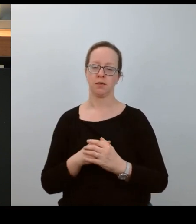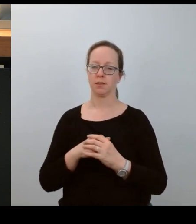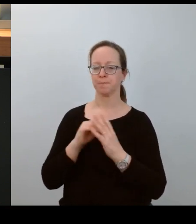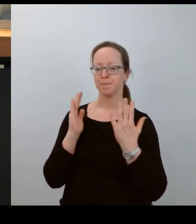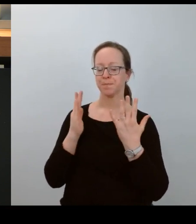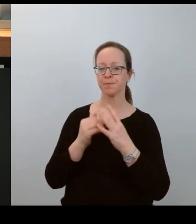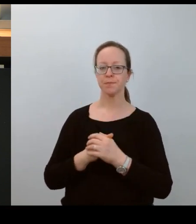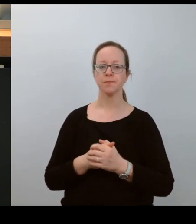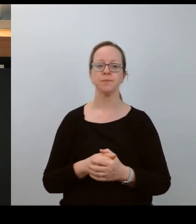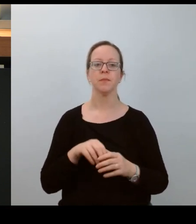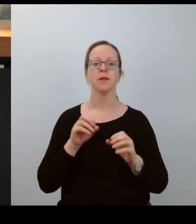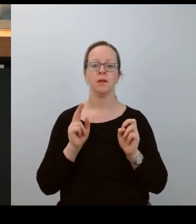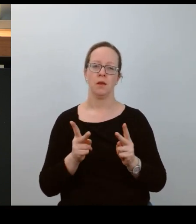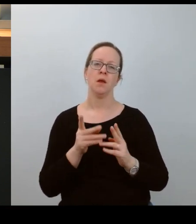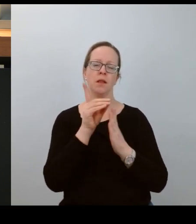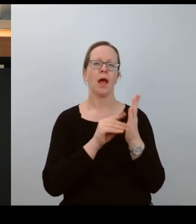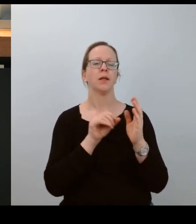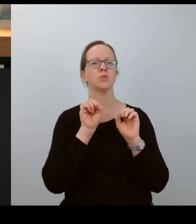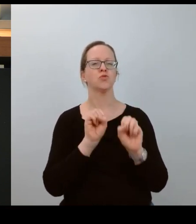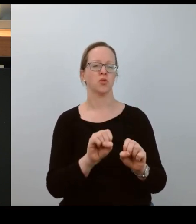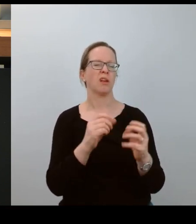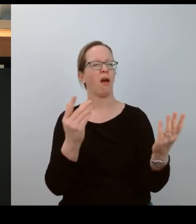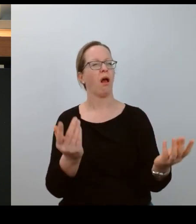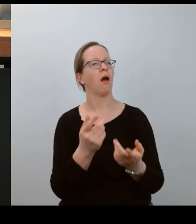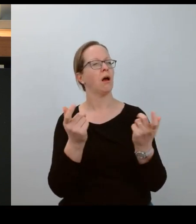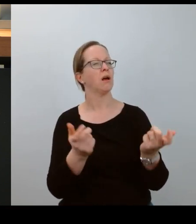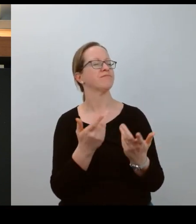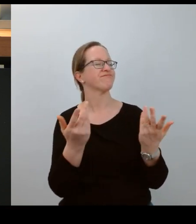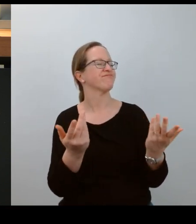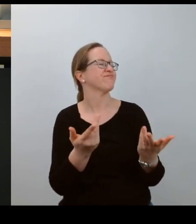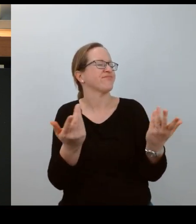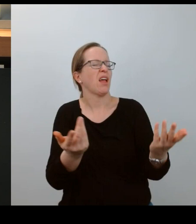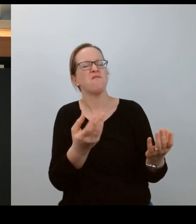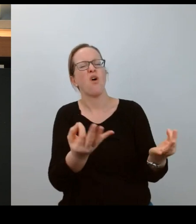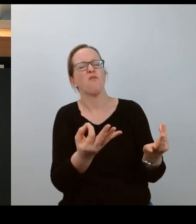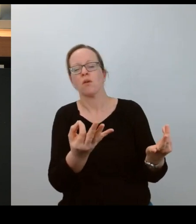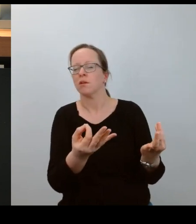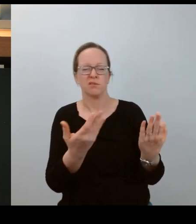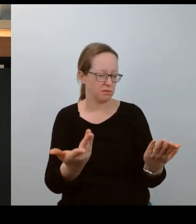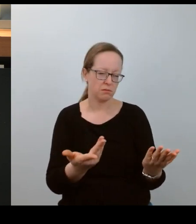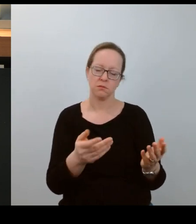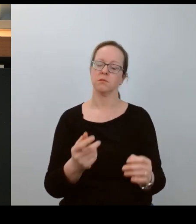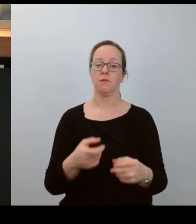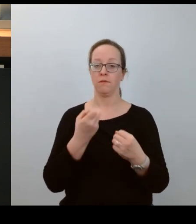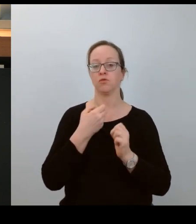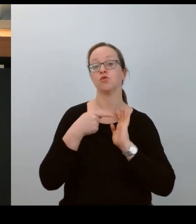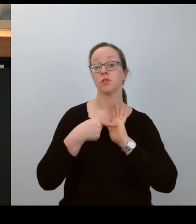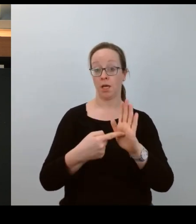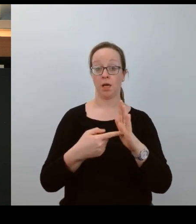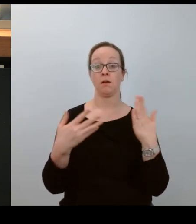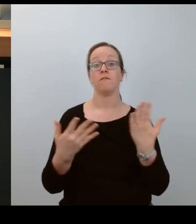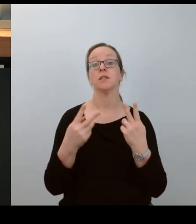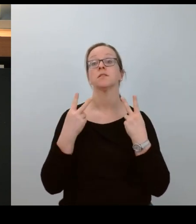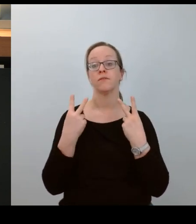nicht im privaten Umfeld gilt. Es gibt natürlich die sogenannte Haushalts-Ausnahme. Niemand muss sich Sorgen machen, wenn er die Telefonnummer aufschreibt oder e